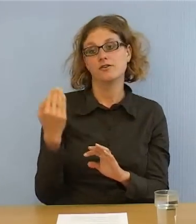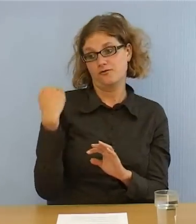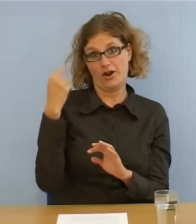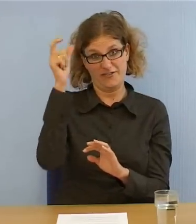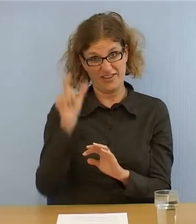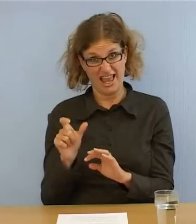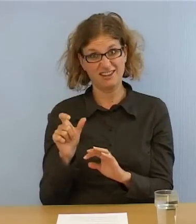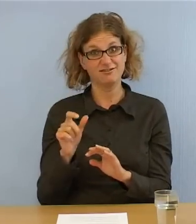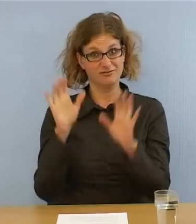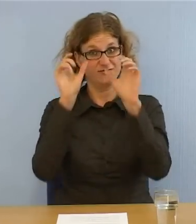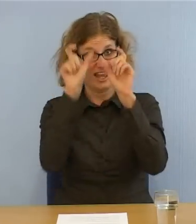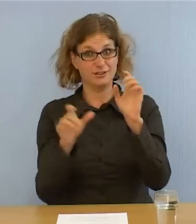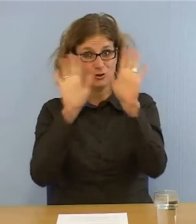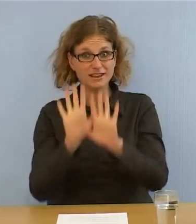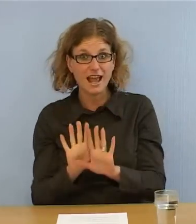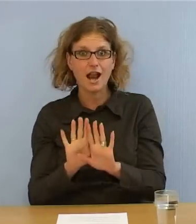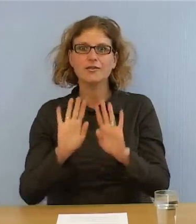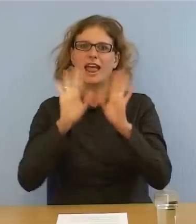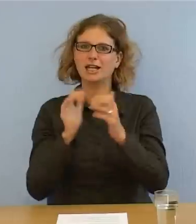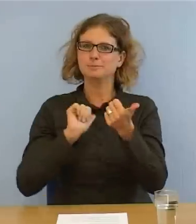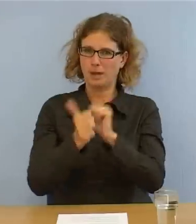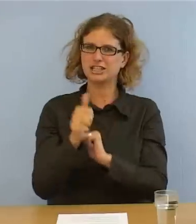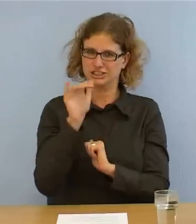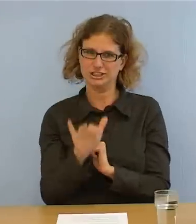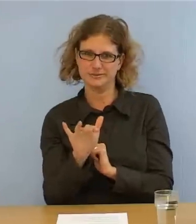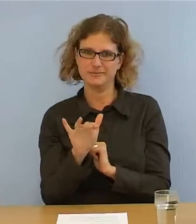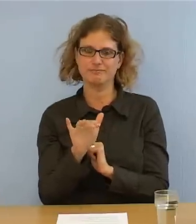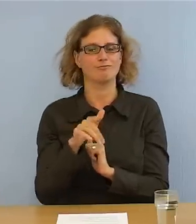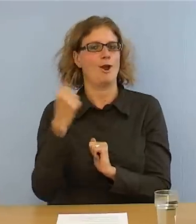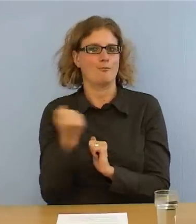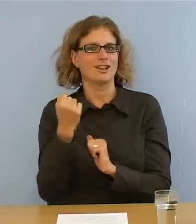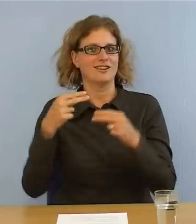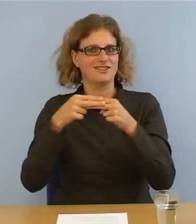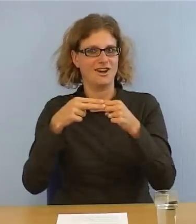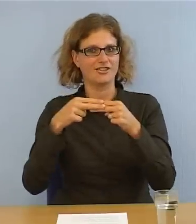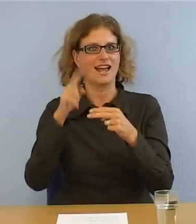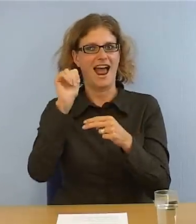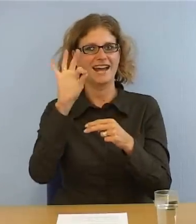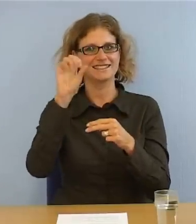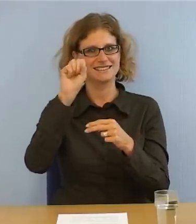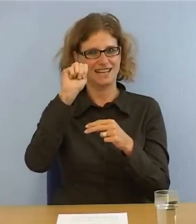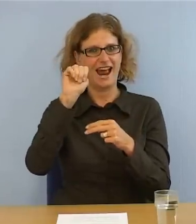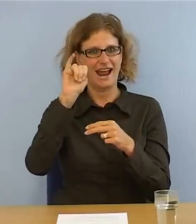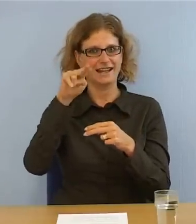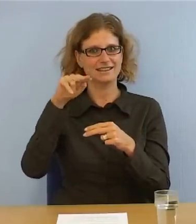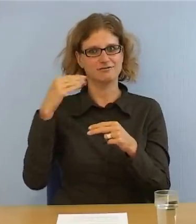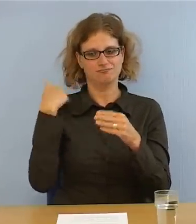Vorige week hadden we een Weekjournaal met veel sport. Dit kwam omdat onze krant,